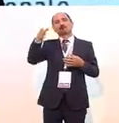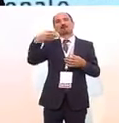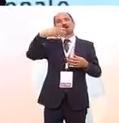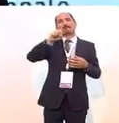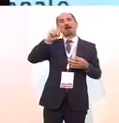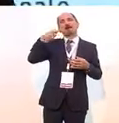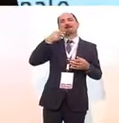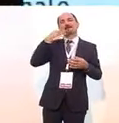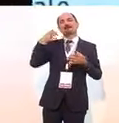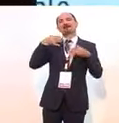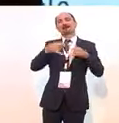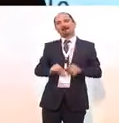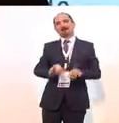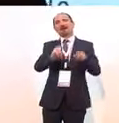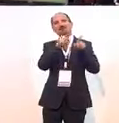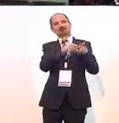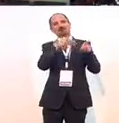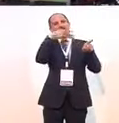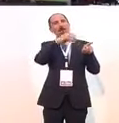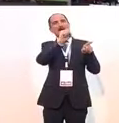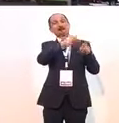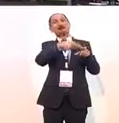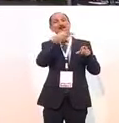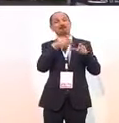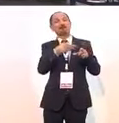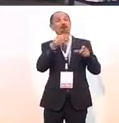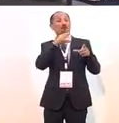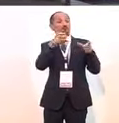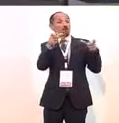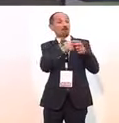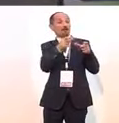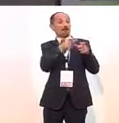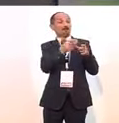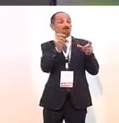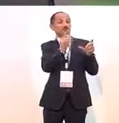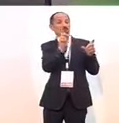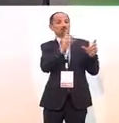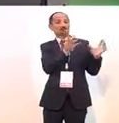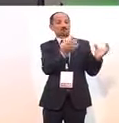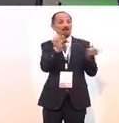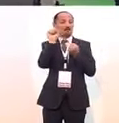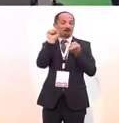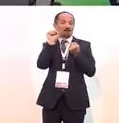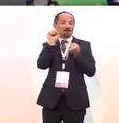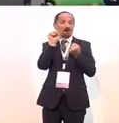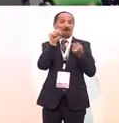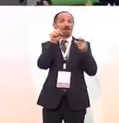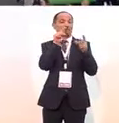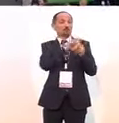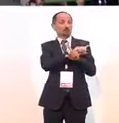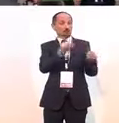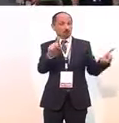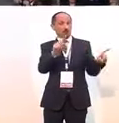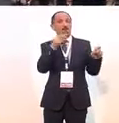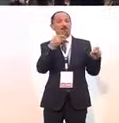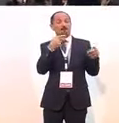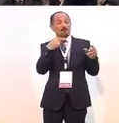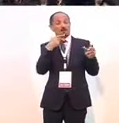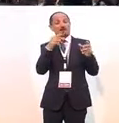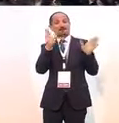la casa natale: Questo Paese non si salverà, la stagione dei diritti e delle libertà si